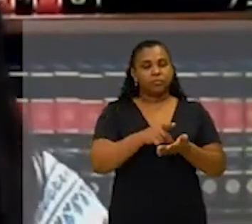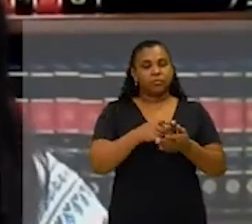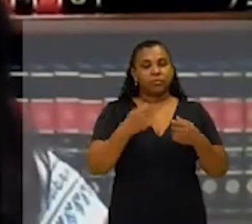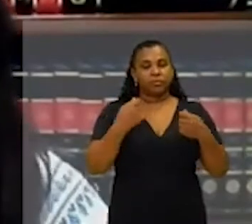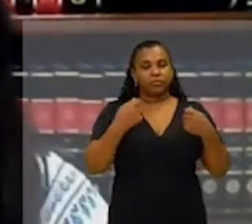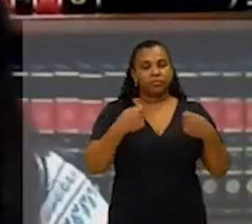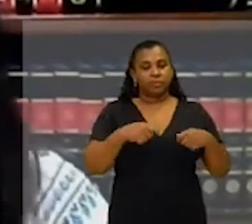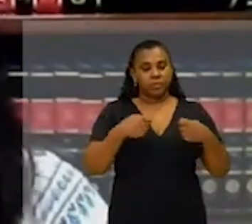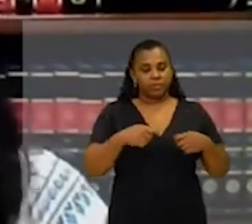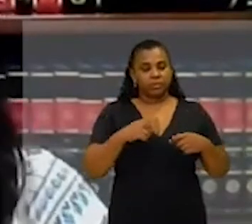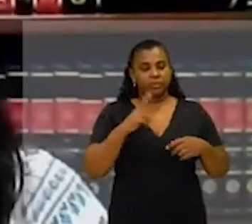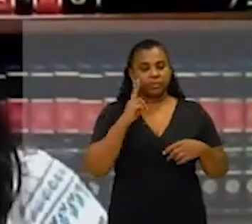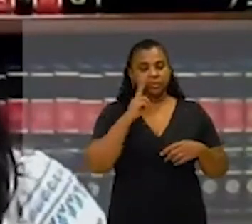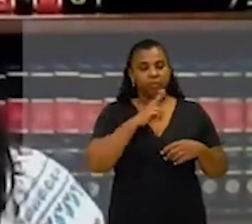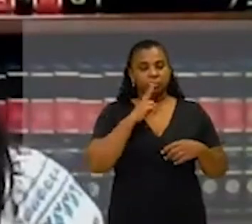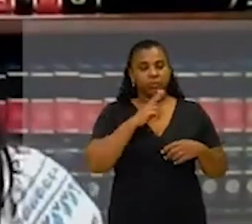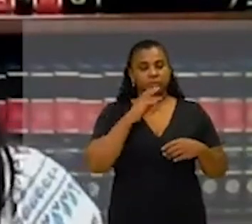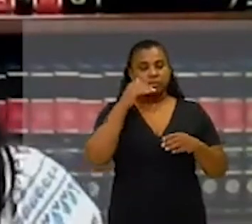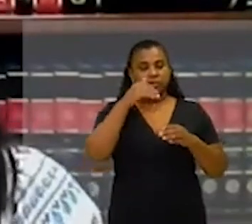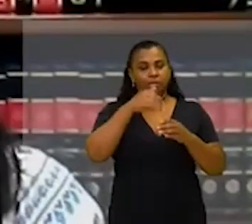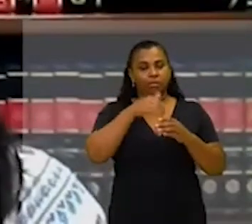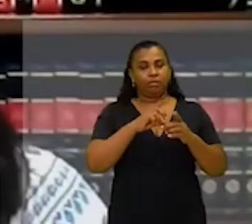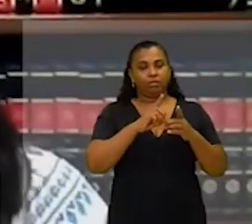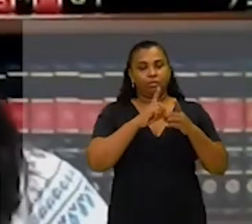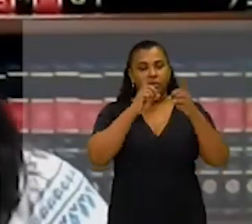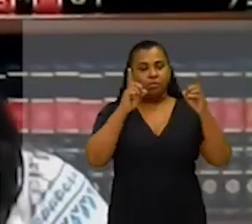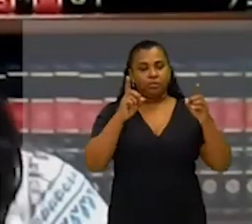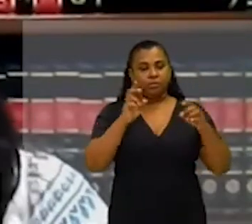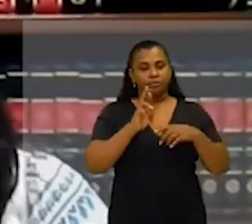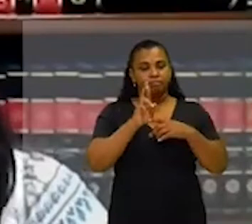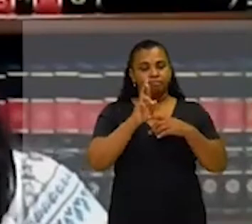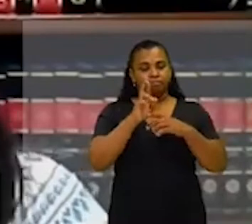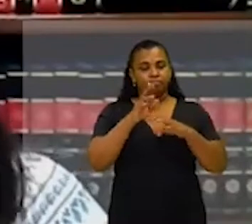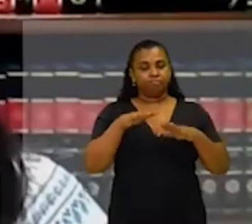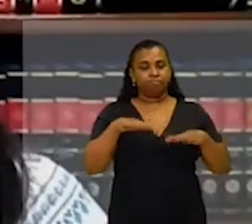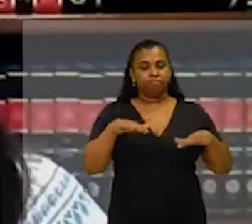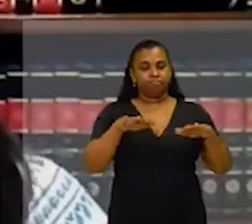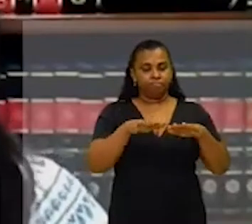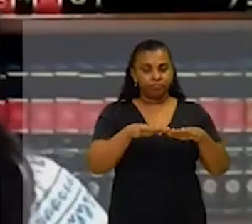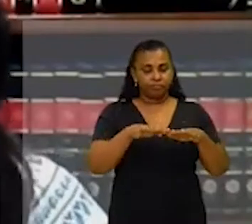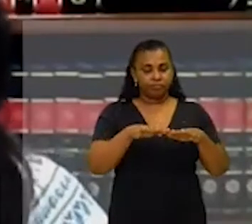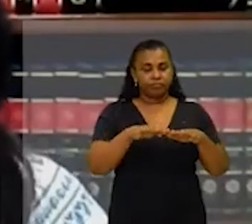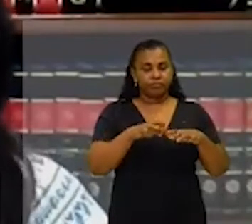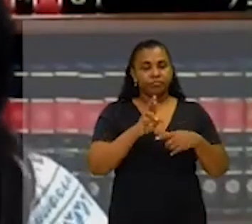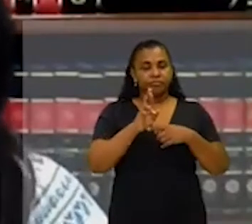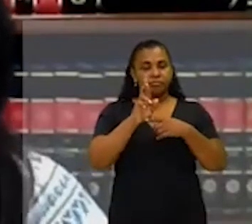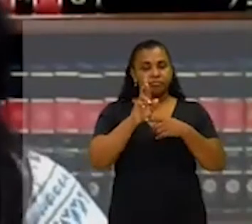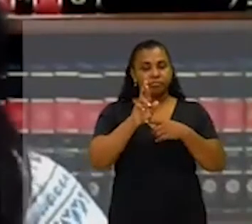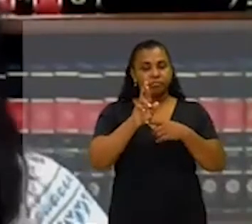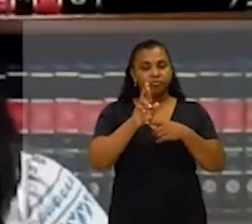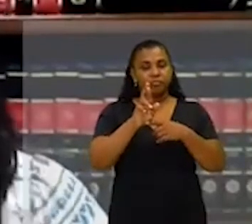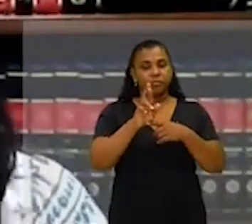nela é urgente nas democracias representativas e que essa representação ela desce comentada para